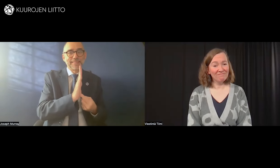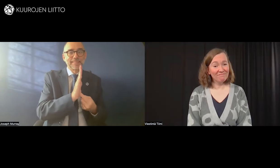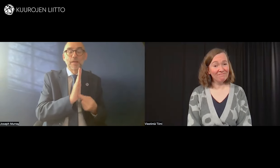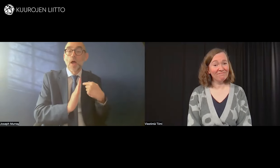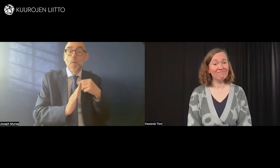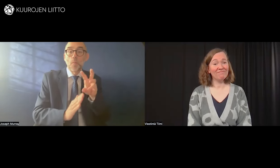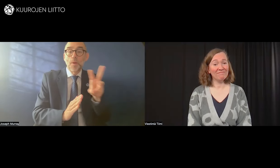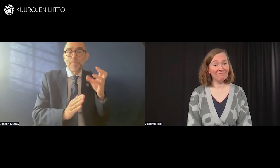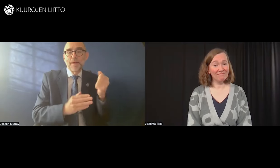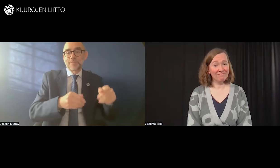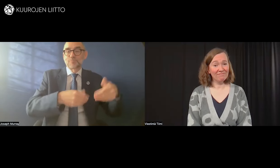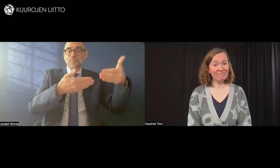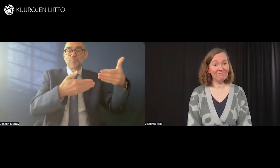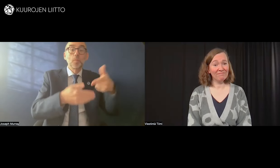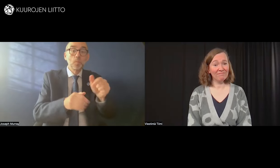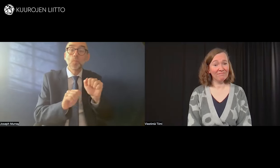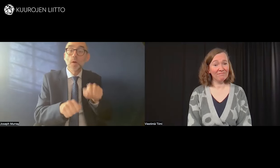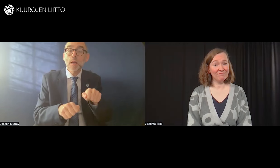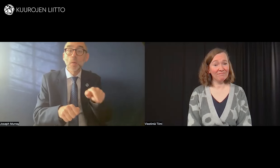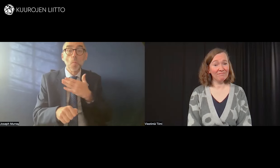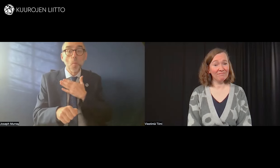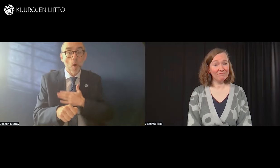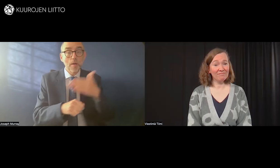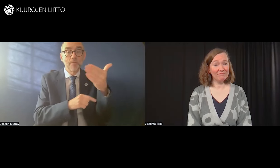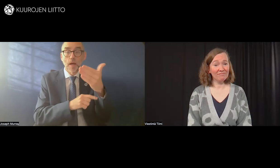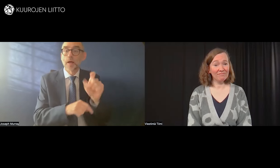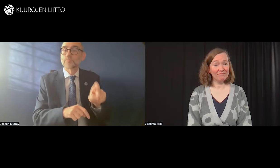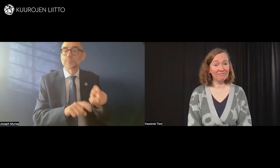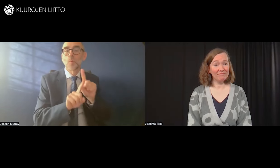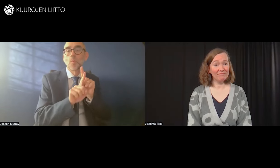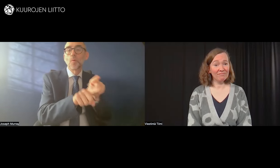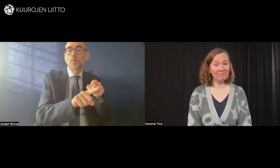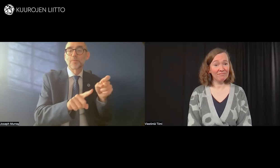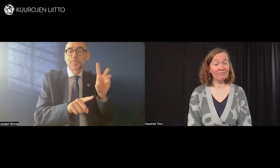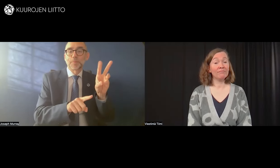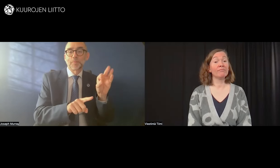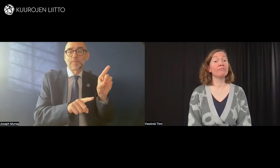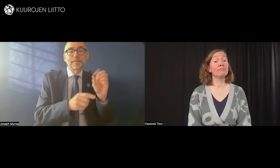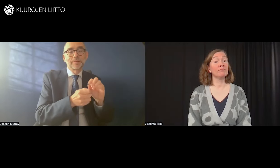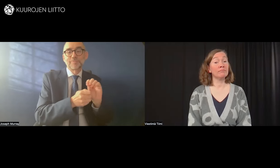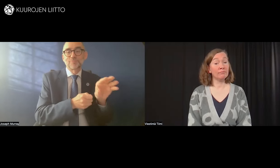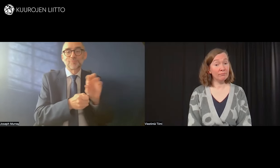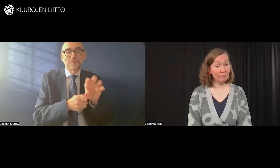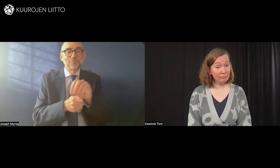Nettisivuiltamme voi tilata lipun, ja WFD postittaa ne.